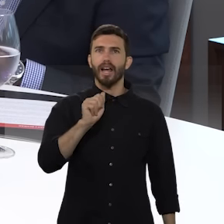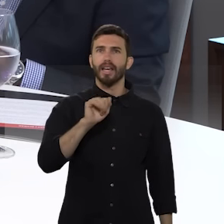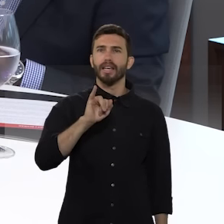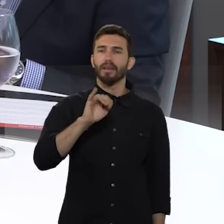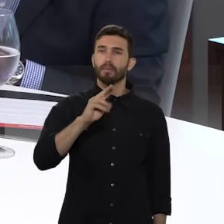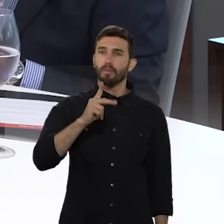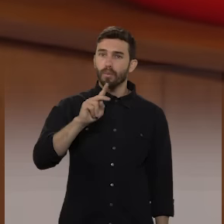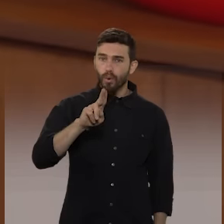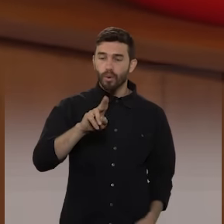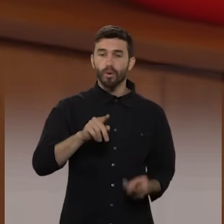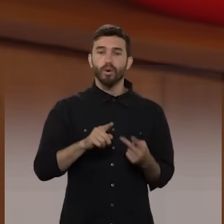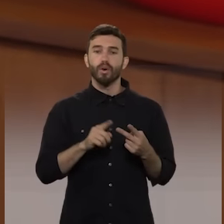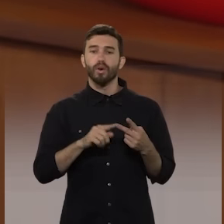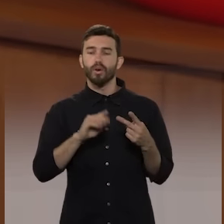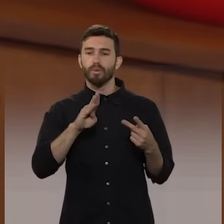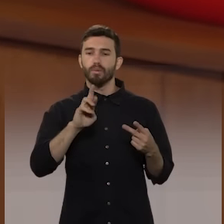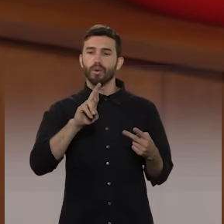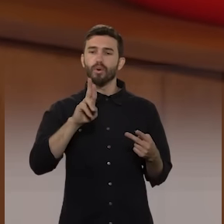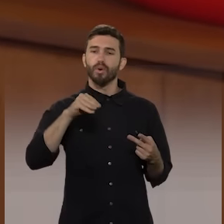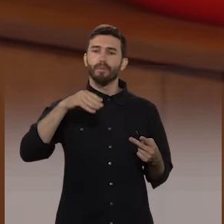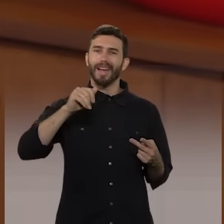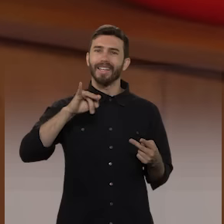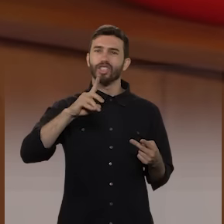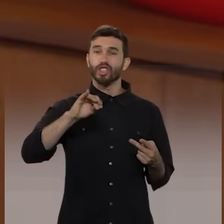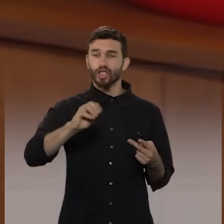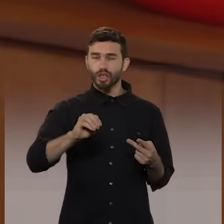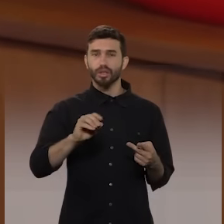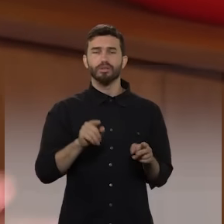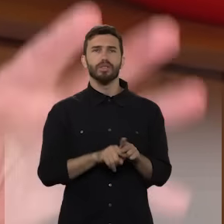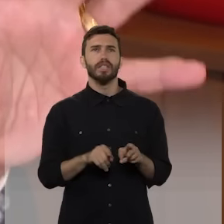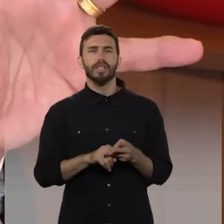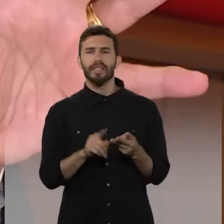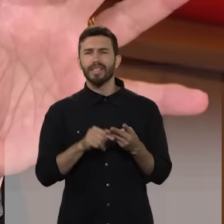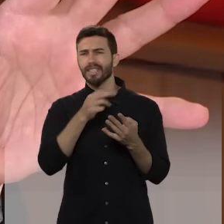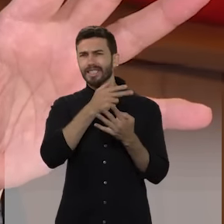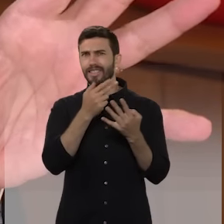no Pará. Mas vamos lembrar que Belo Monte também teve mais, se a gente for ver as escalas,